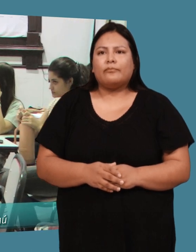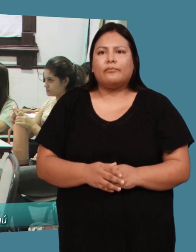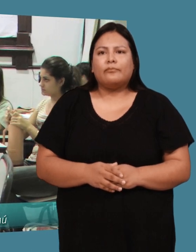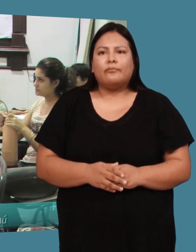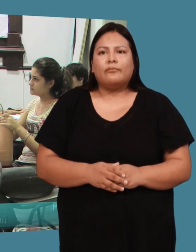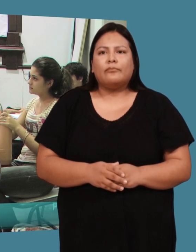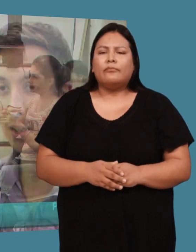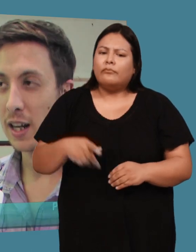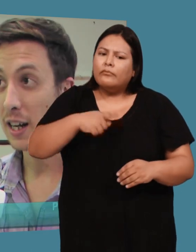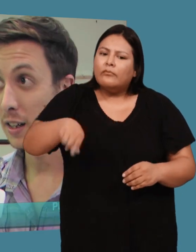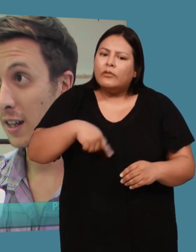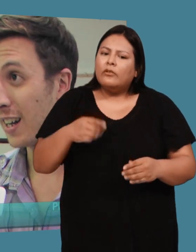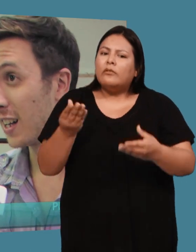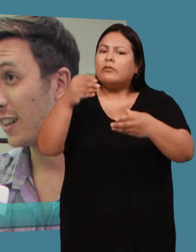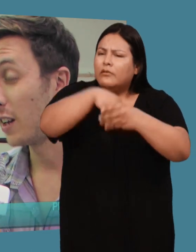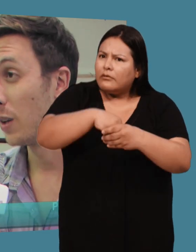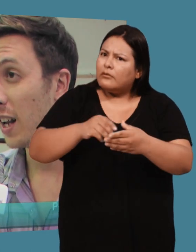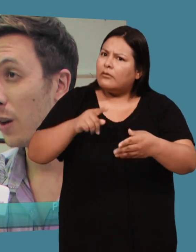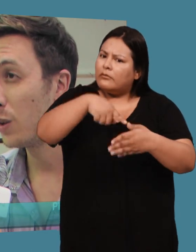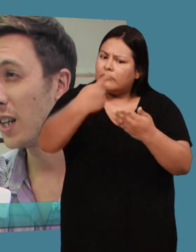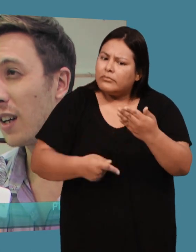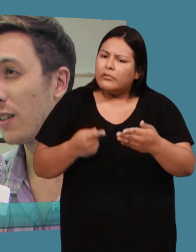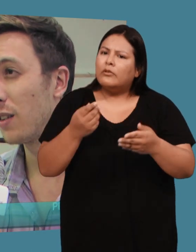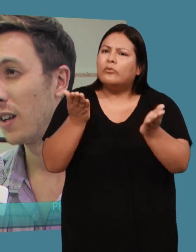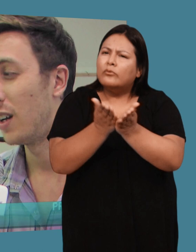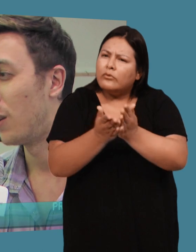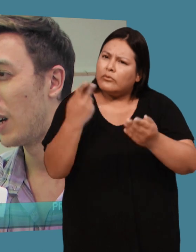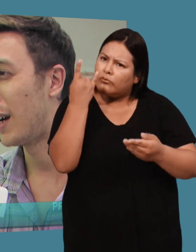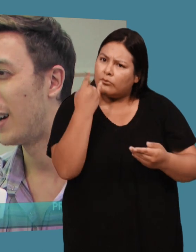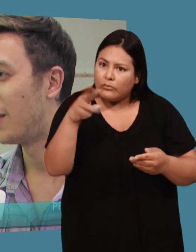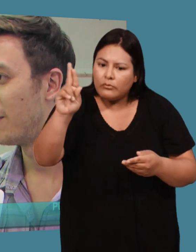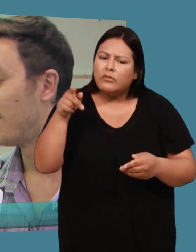Nosotros estamos en la cátedra Estudiá en la UNER. Que es una